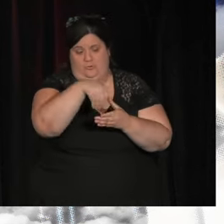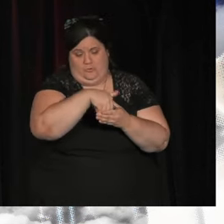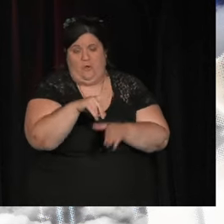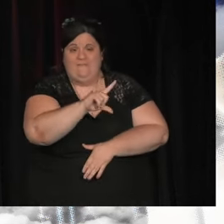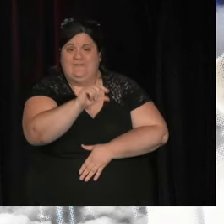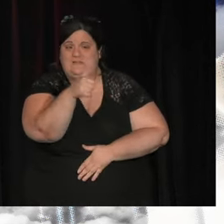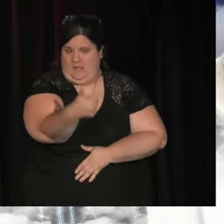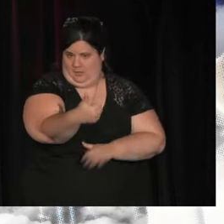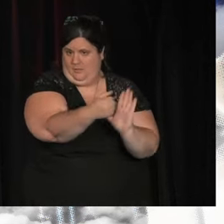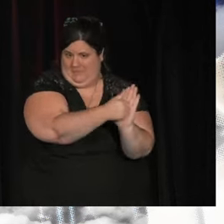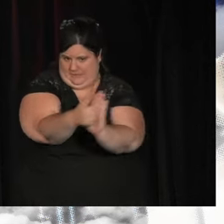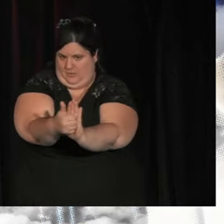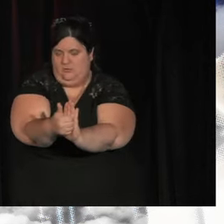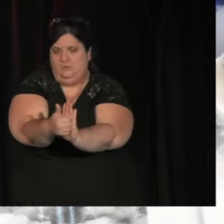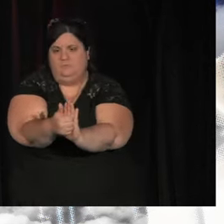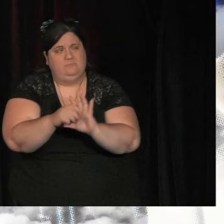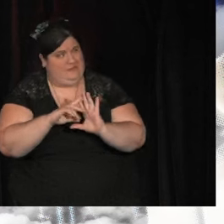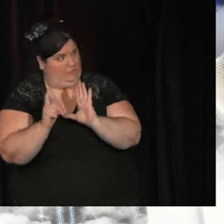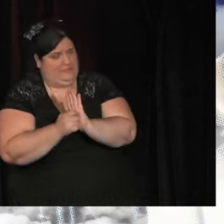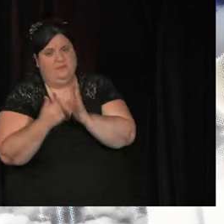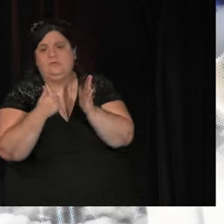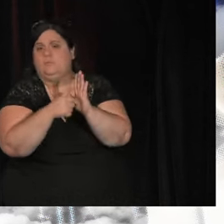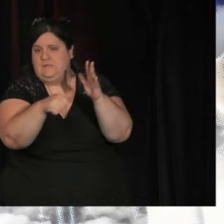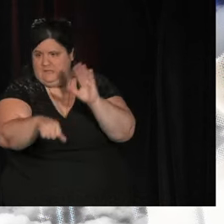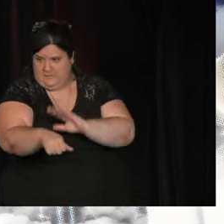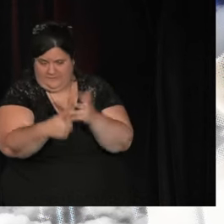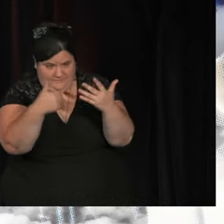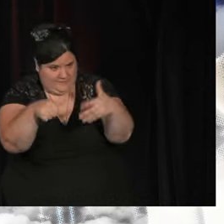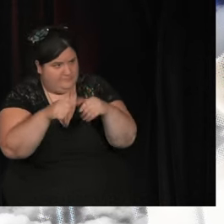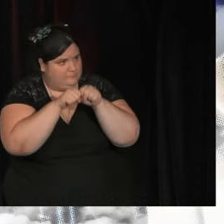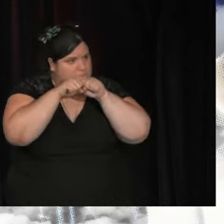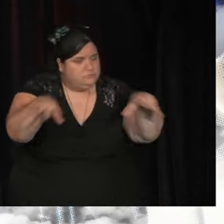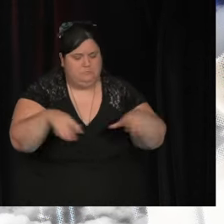Et là, évidemment, ça a été un énorme travail itératif pour essayer de trouver ces héros.